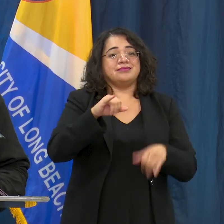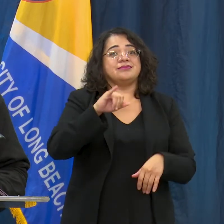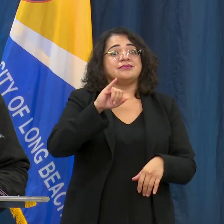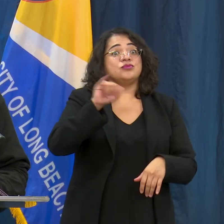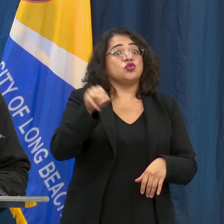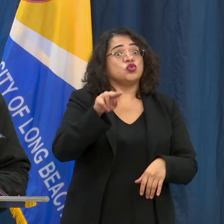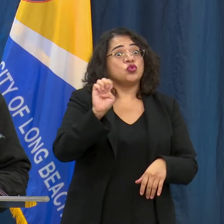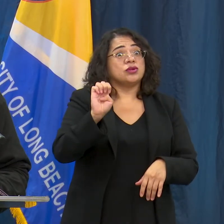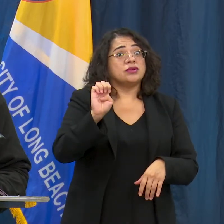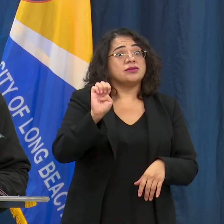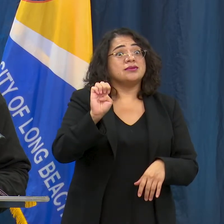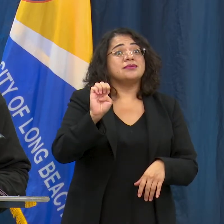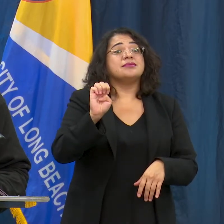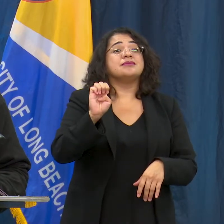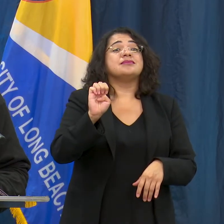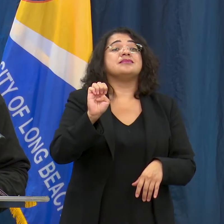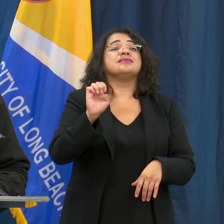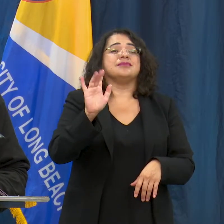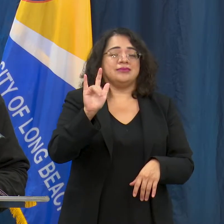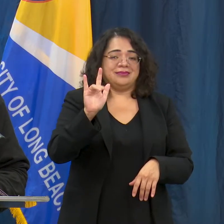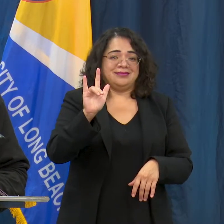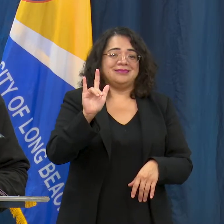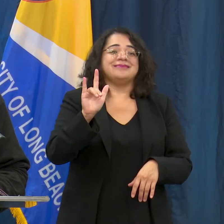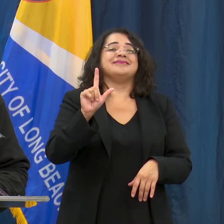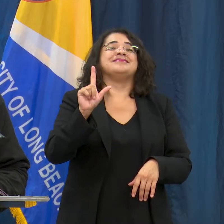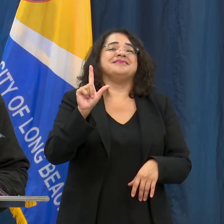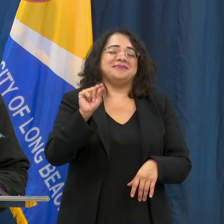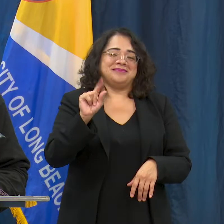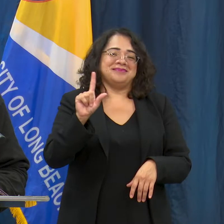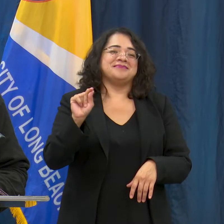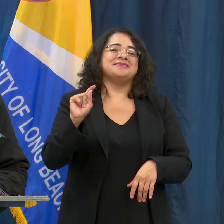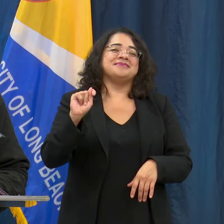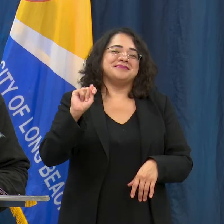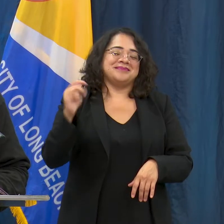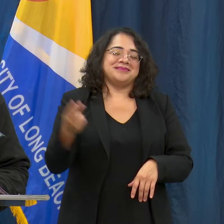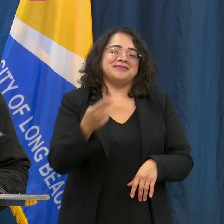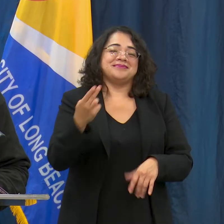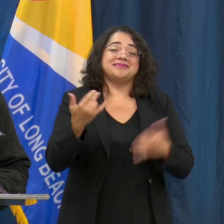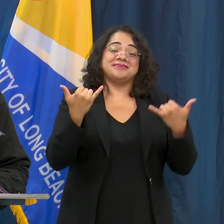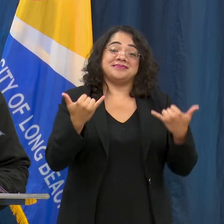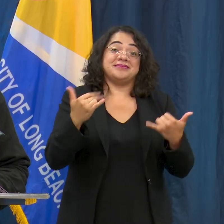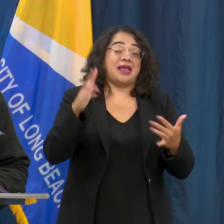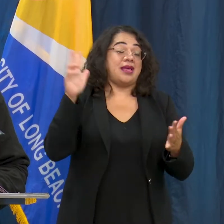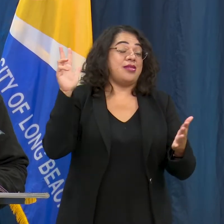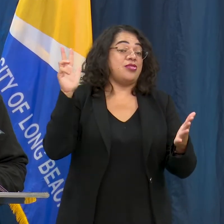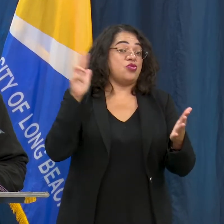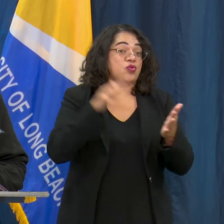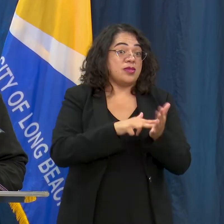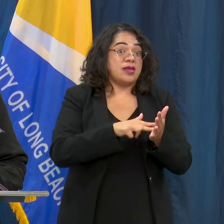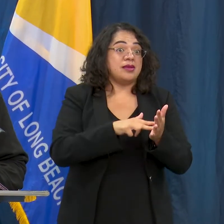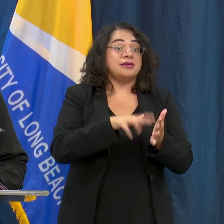estos números desde ory I envy dos tres mil kin en tous a Nueve residentes